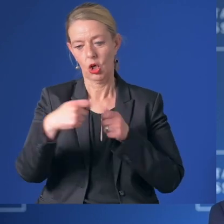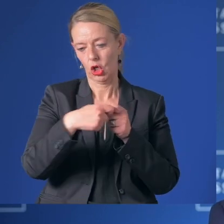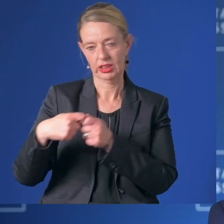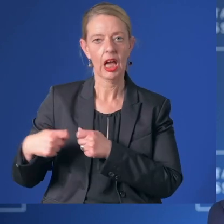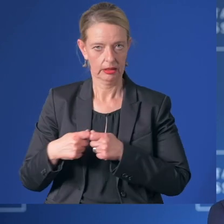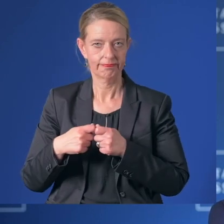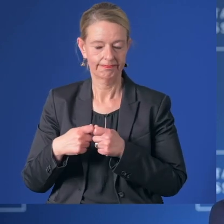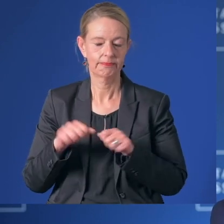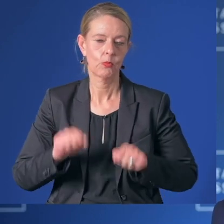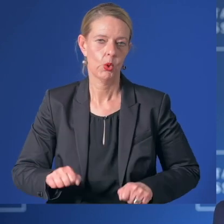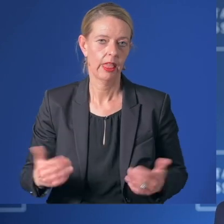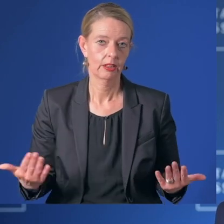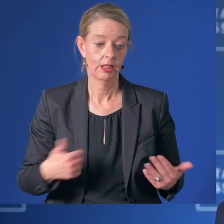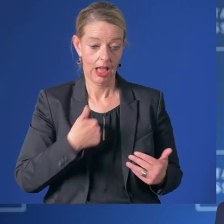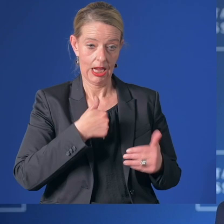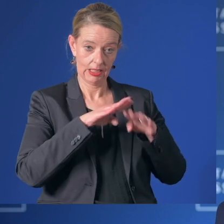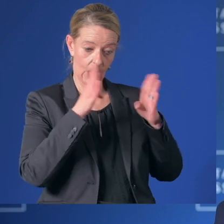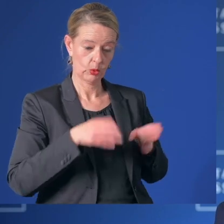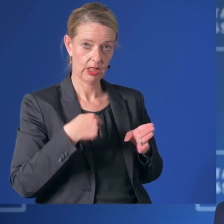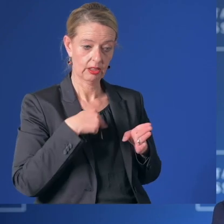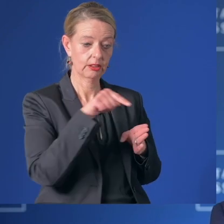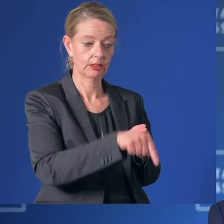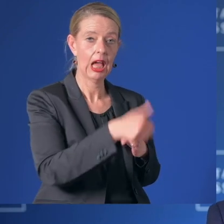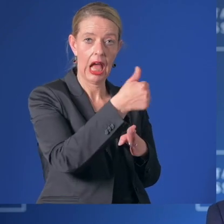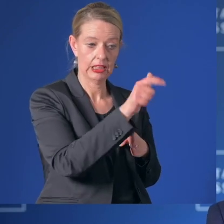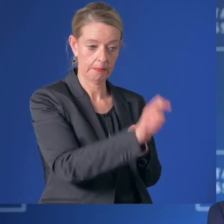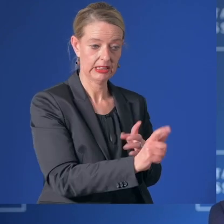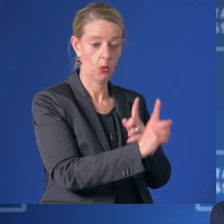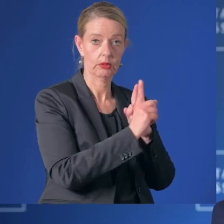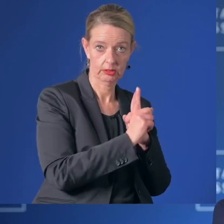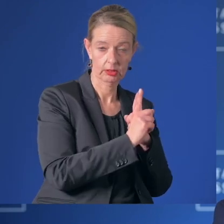erlaubt. Ein Hausstand plus eine weitere Person, sowie